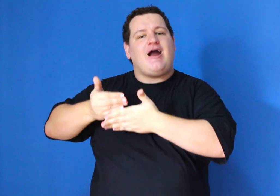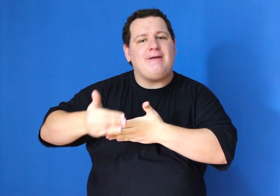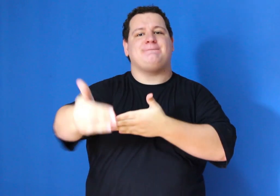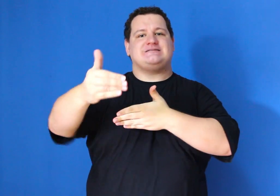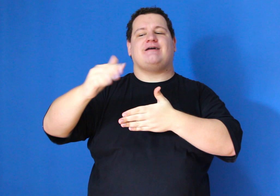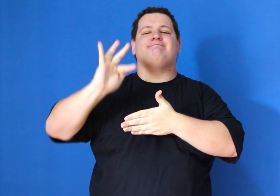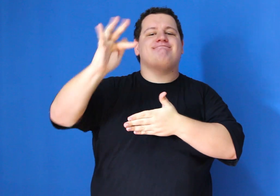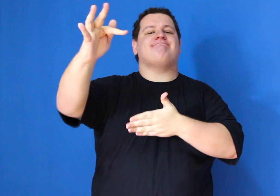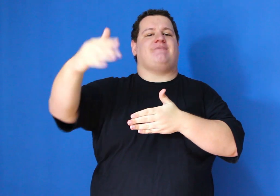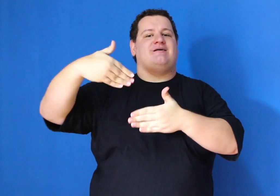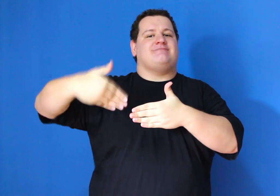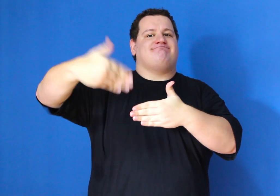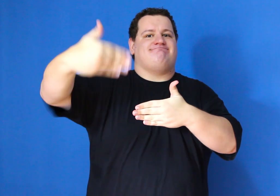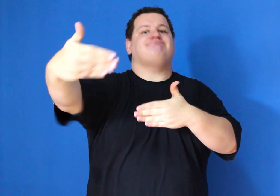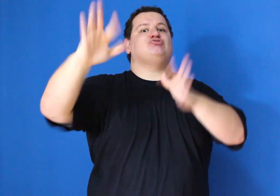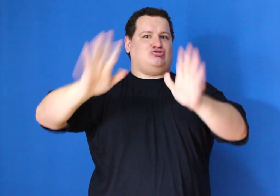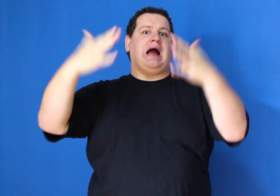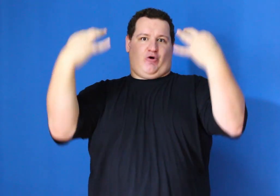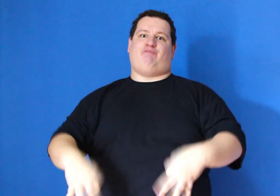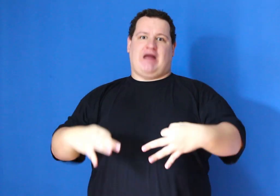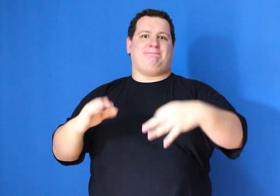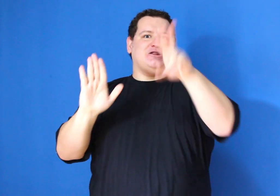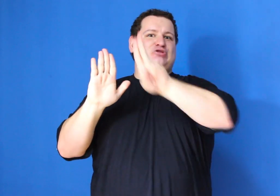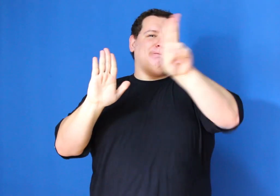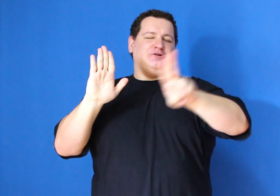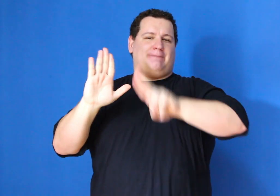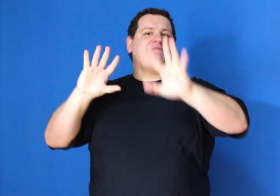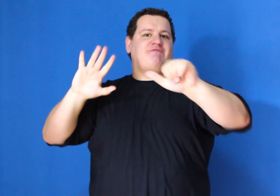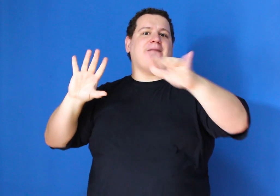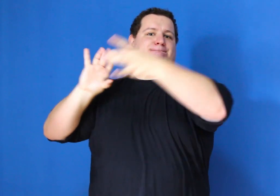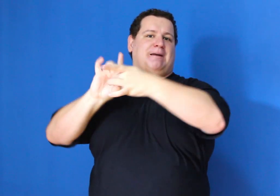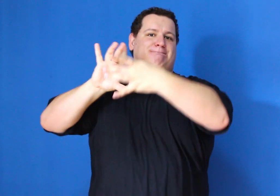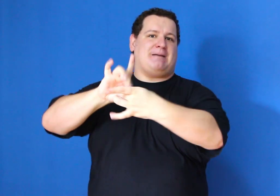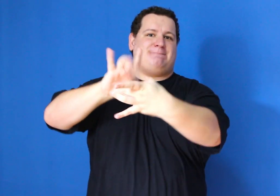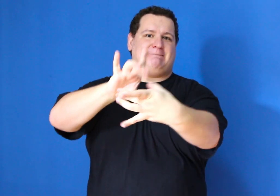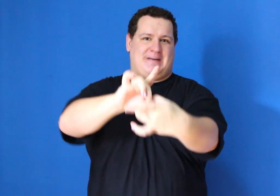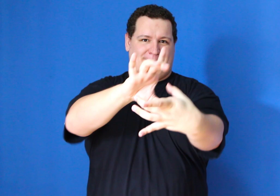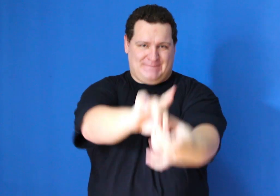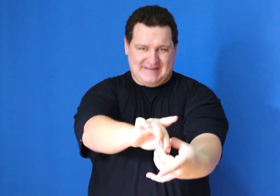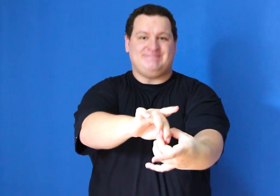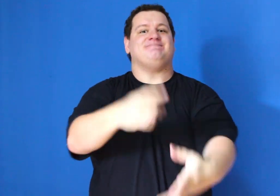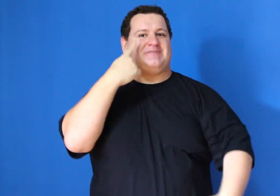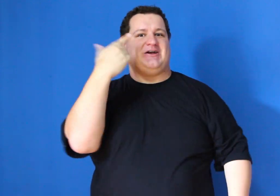Vão ser compartilhados em próximos filmes confirmados. Veja.